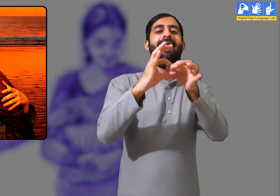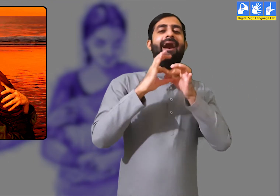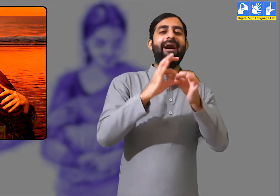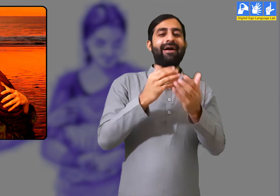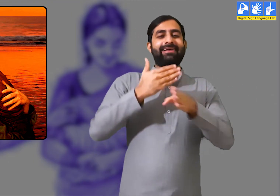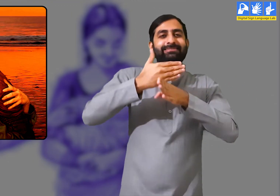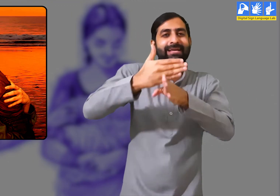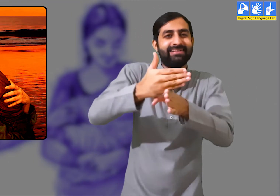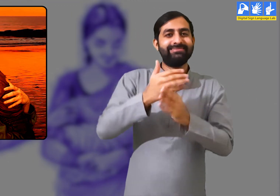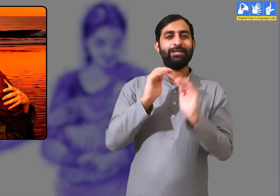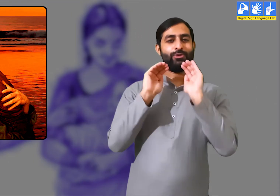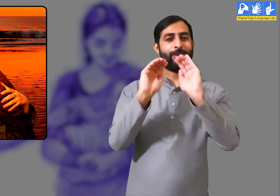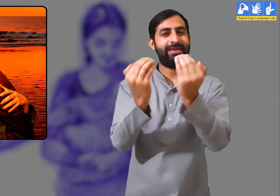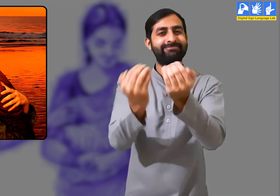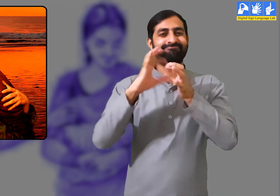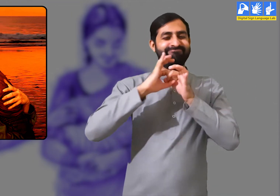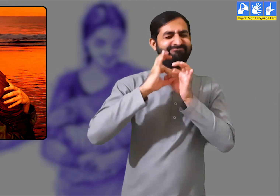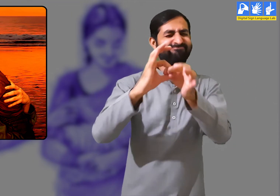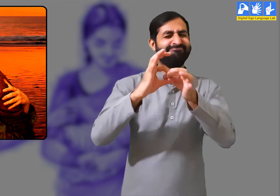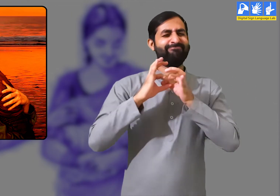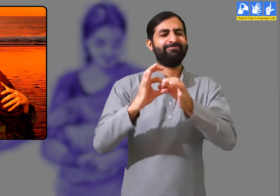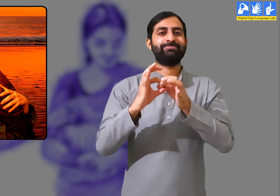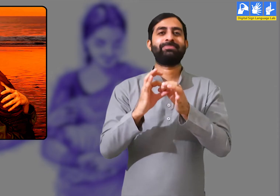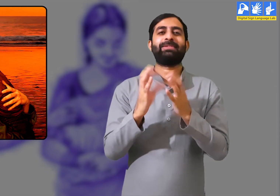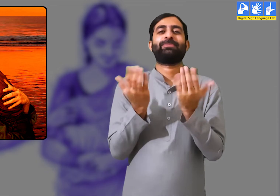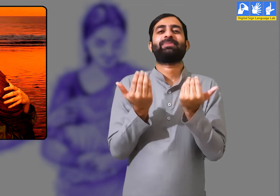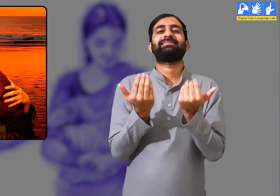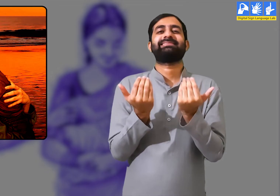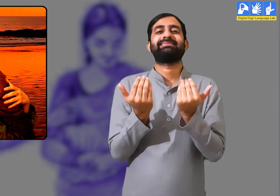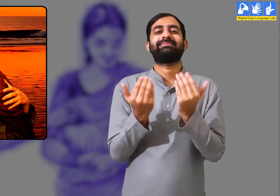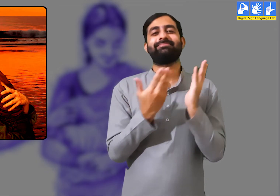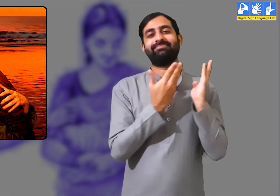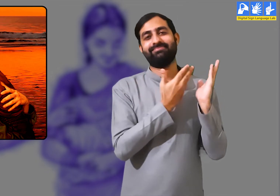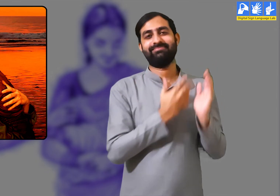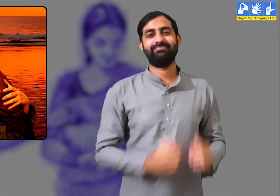और उनका रिश्ता एक दूसरे के साथ मज़बूत हो जाएगा।